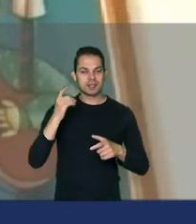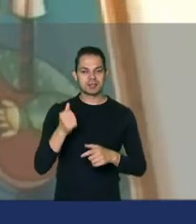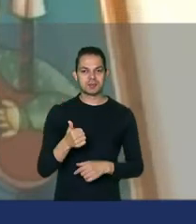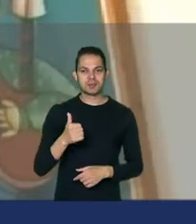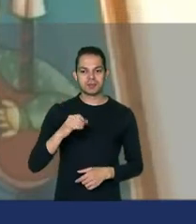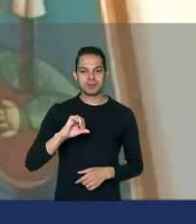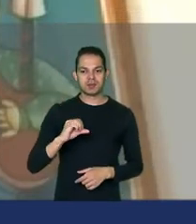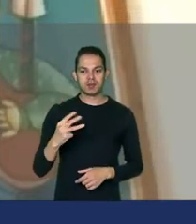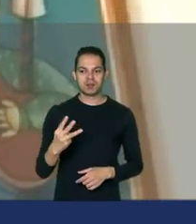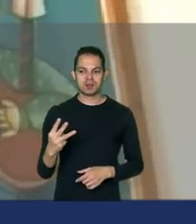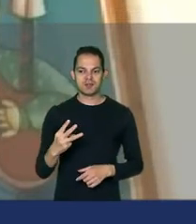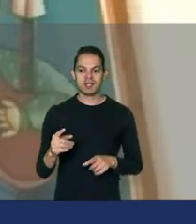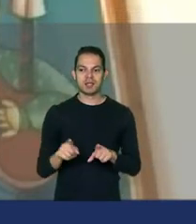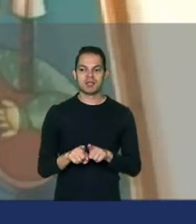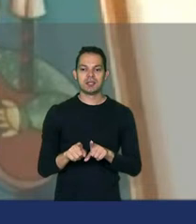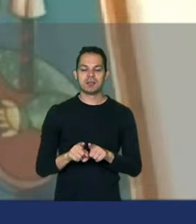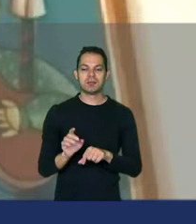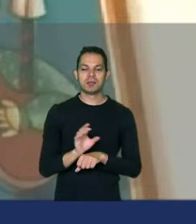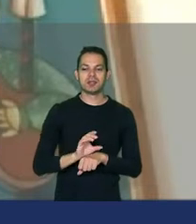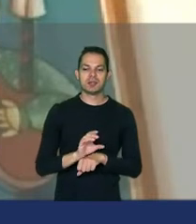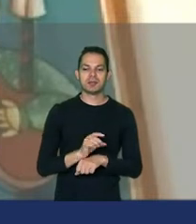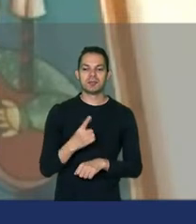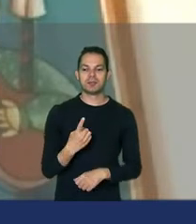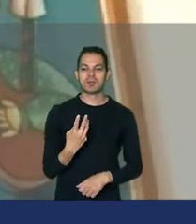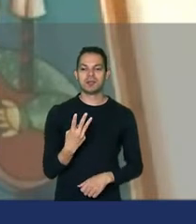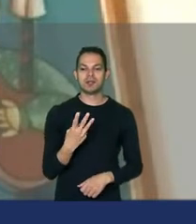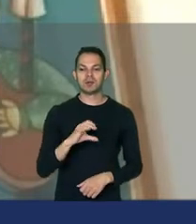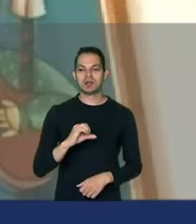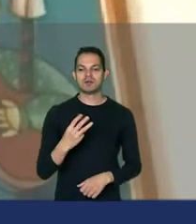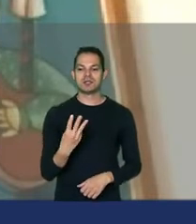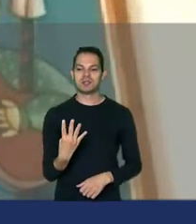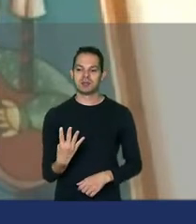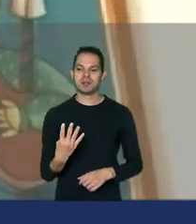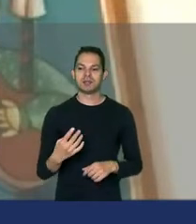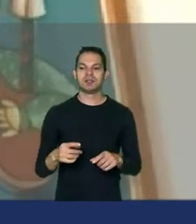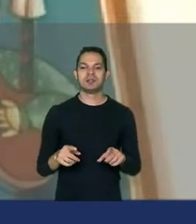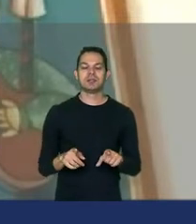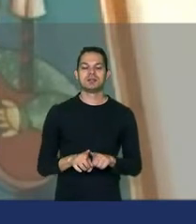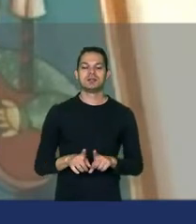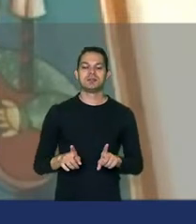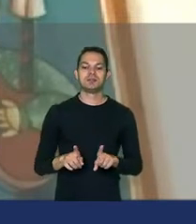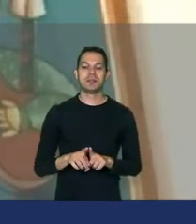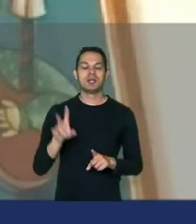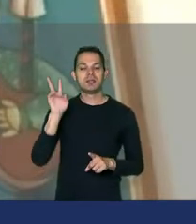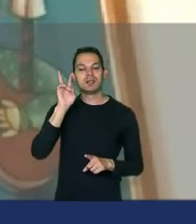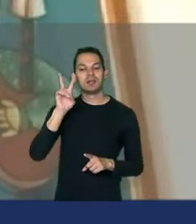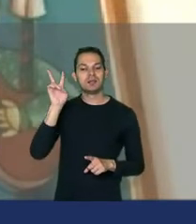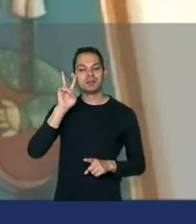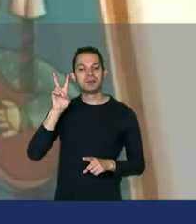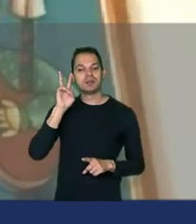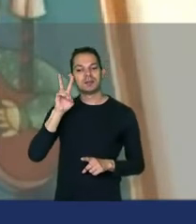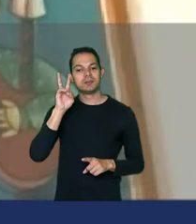SINDICALISTA QUE FOI A PRIMEIRA MULHER EM 1933 A EXERCER O DIREITO DE VOTO AO ELEGER OS DEPUTADOS DA ASSEMBLEIA CONSTITUINTE EM 1933 E A CONSTITUIÇÃO DE 1934. EU LEMBRARIA NO OUTRO